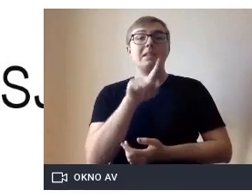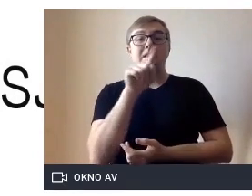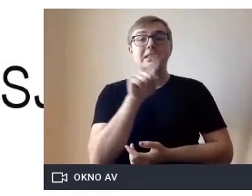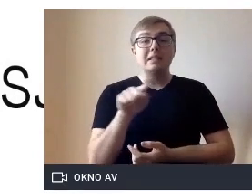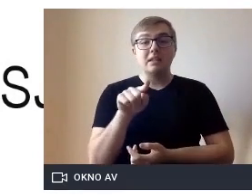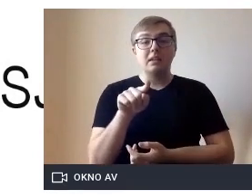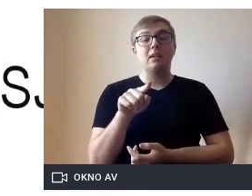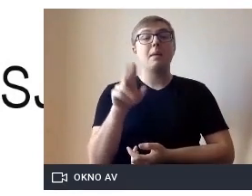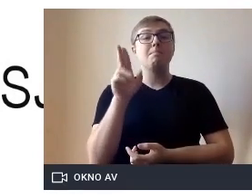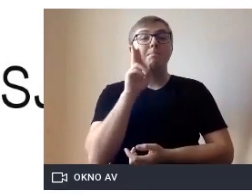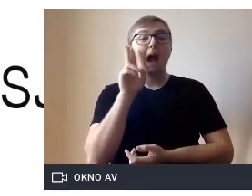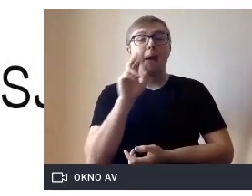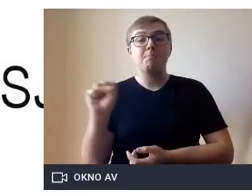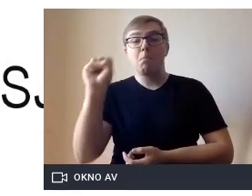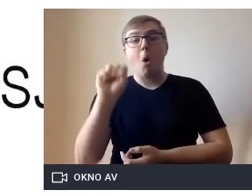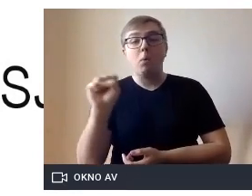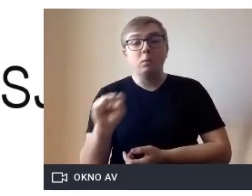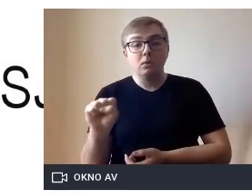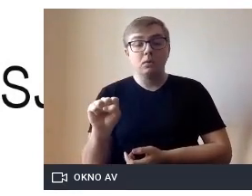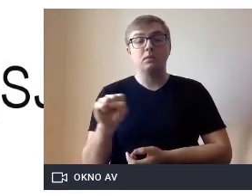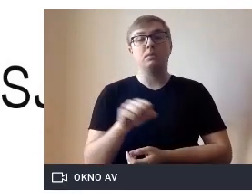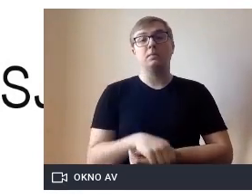"Z mamĄ"